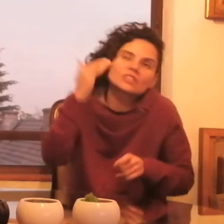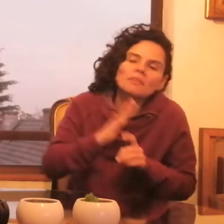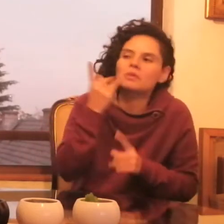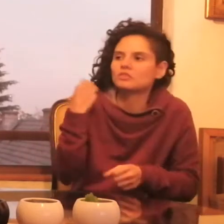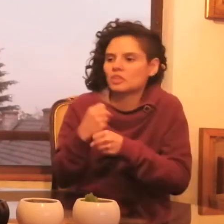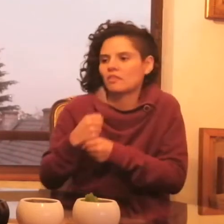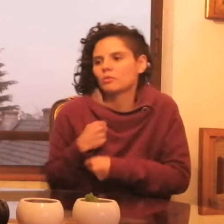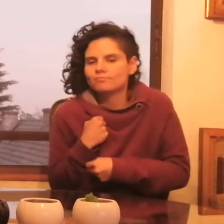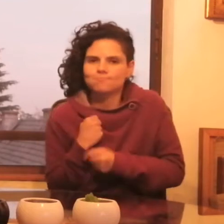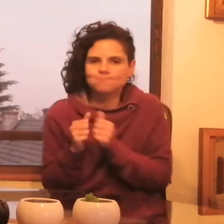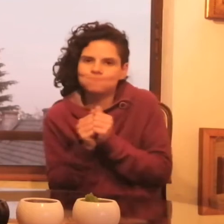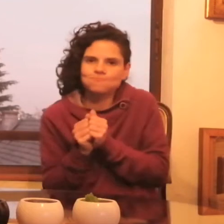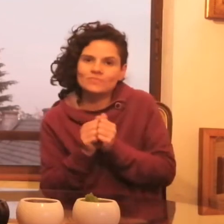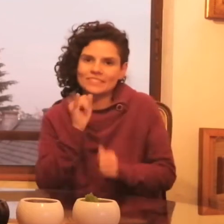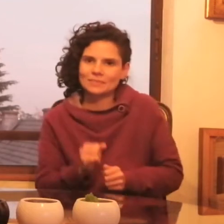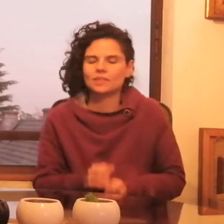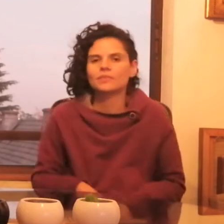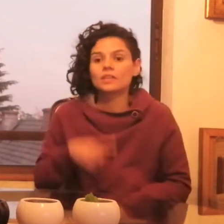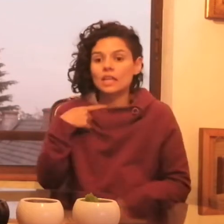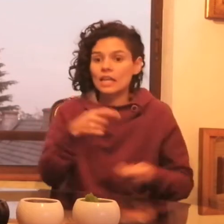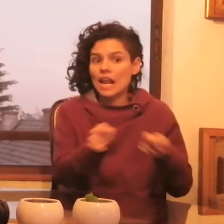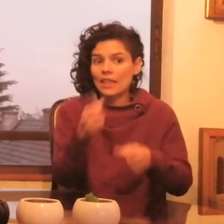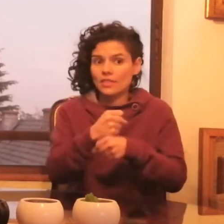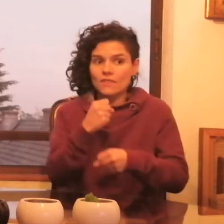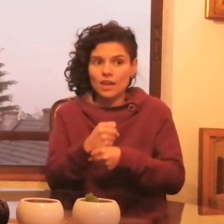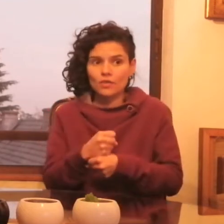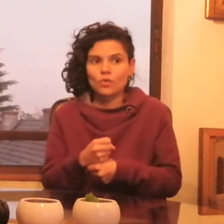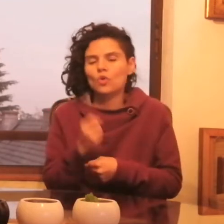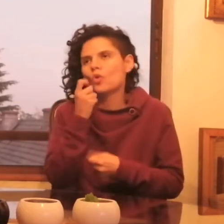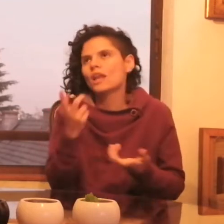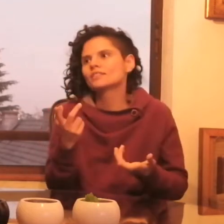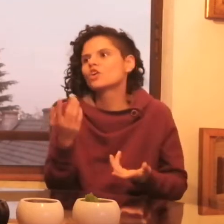tú pega acá en la radio no simplemente es, decimos simplemente por decir alguna